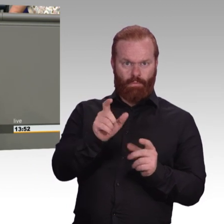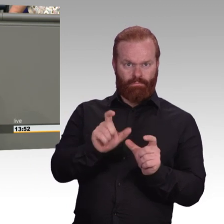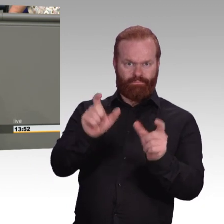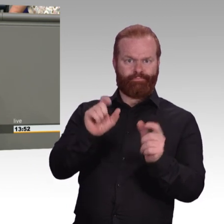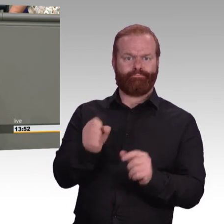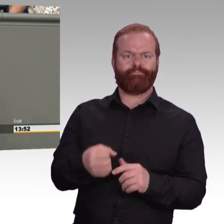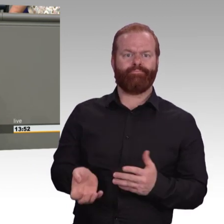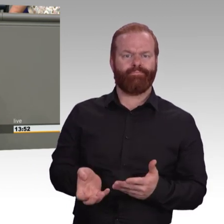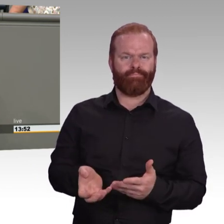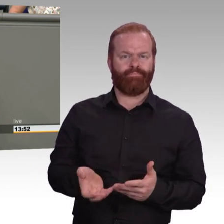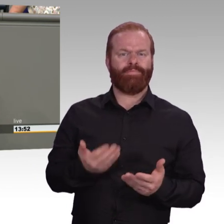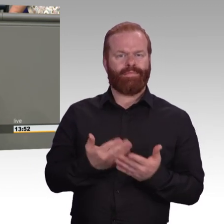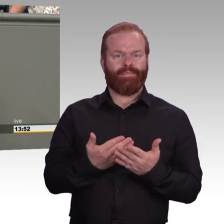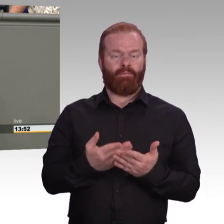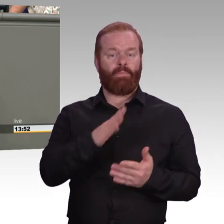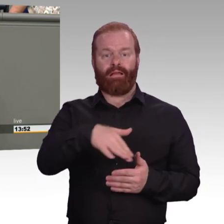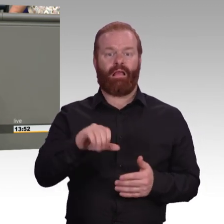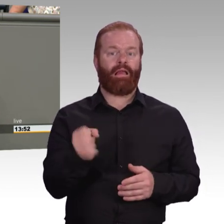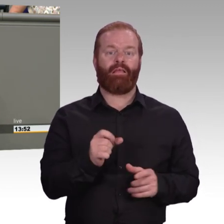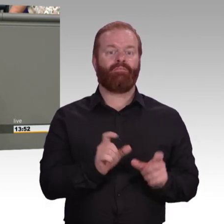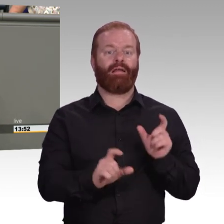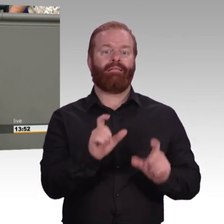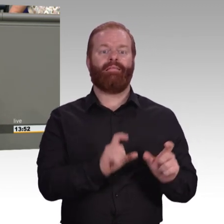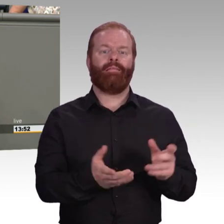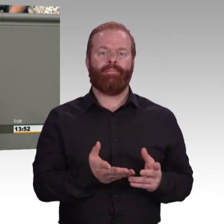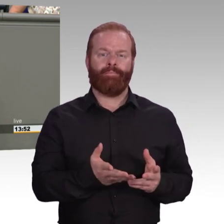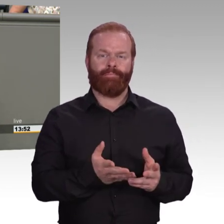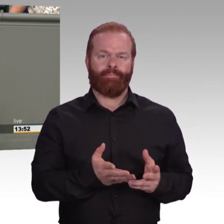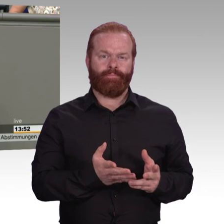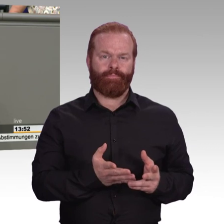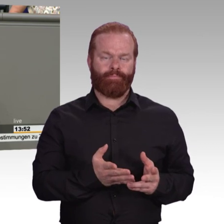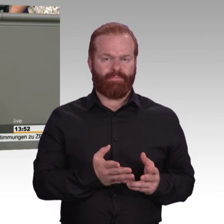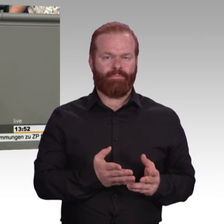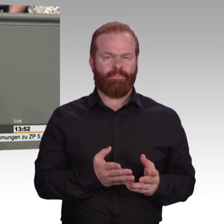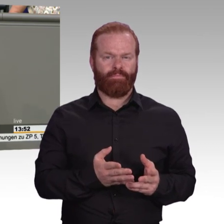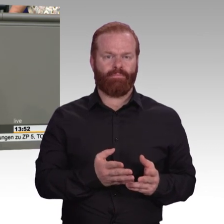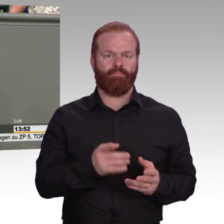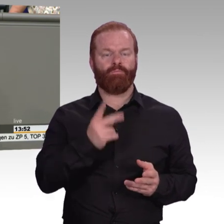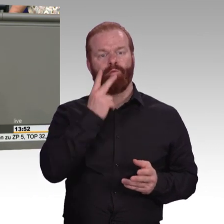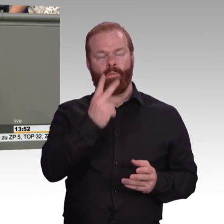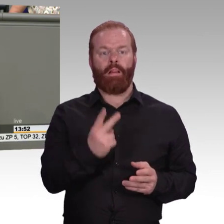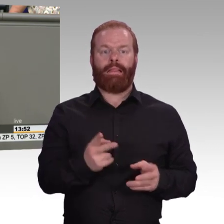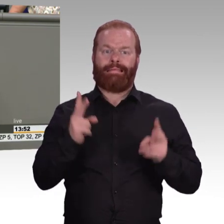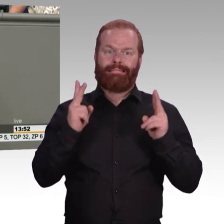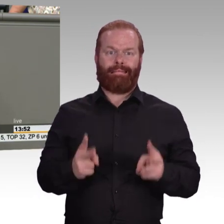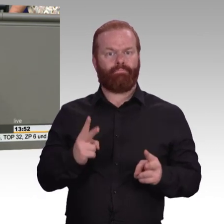geprägten Leistungsanforderungen so richtig schön vollgestopft haben, behaupten wir hinterher immer noch, dass die Jugend von heute quasi kaum noch lesen